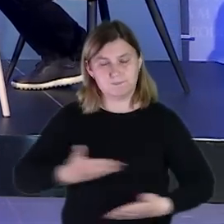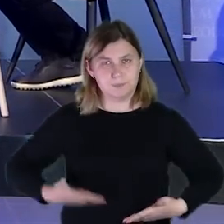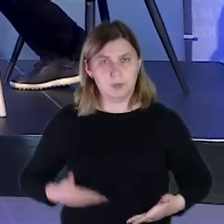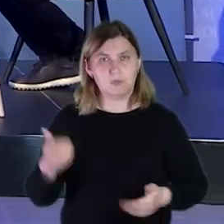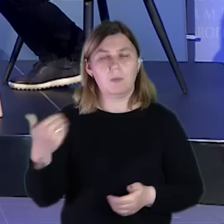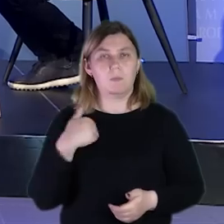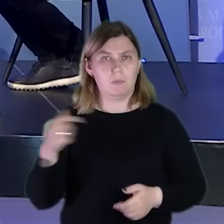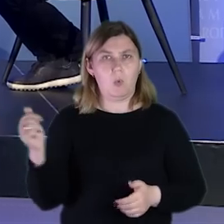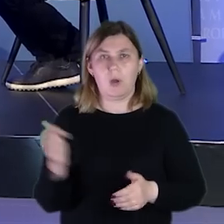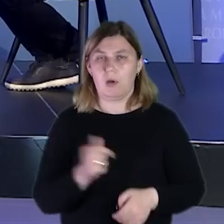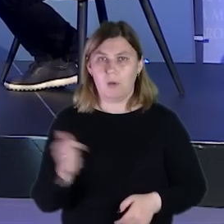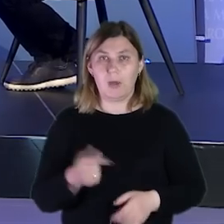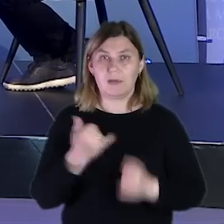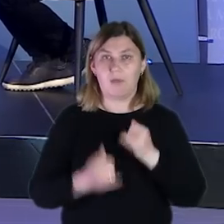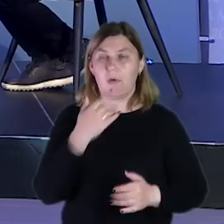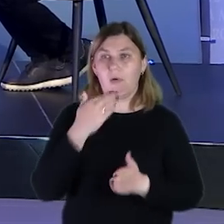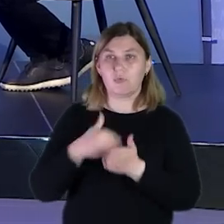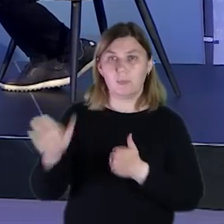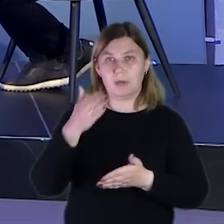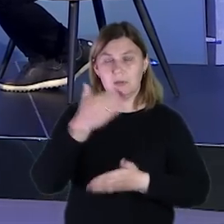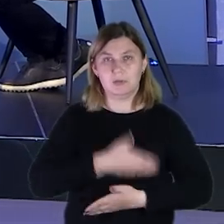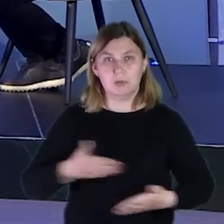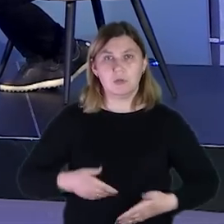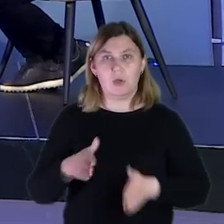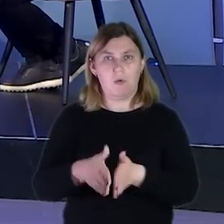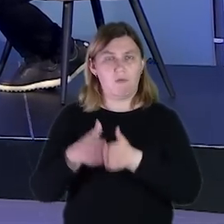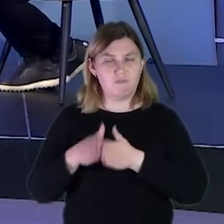jakby konieczny. Jeżeli ktoś odmawiał zrobienia zdjęcia, to robiono mu to zdjęcie po kryjomu.